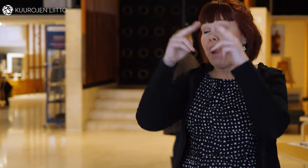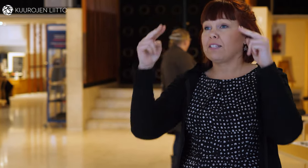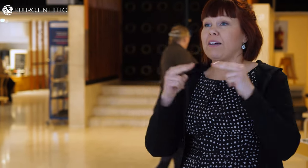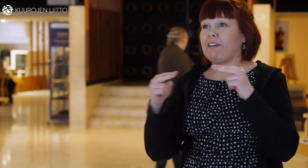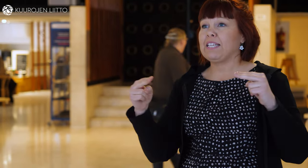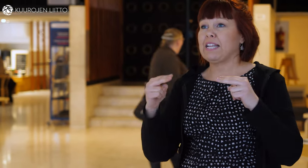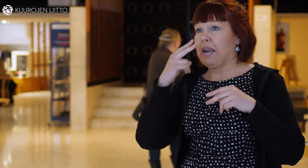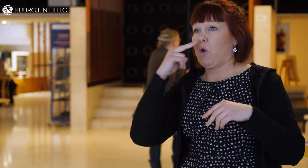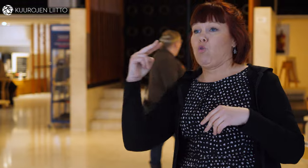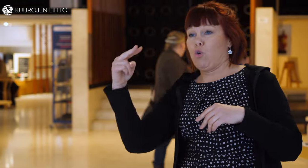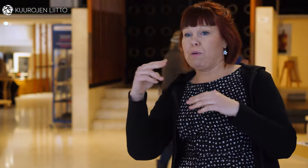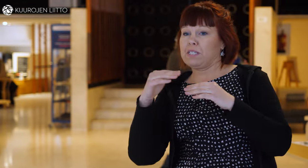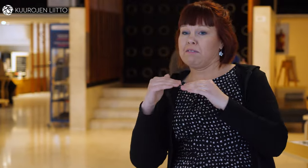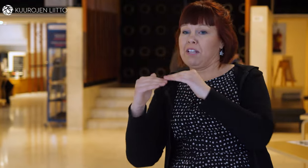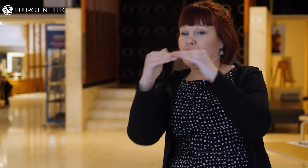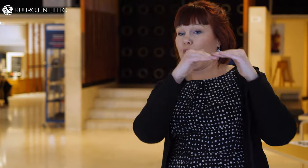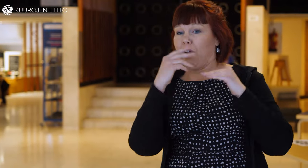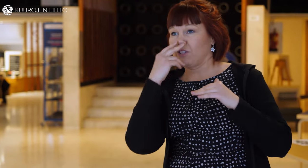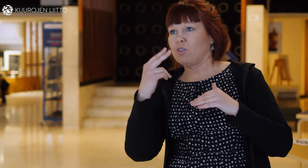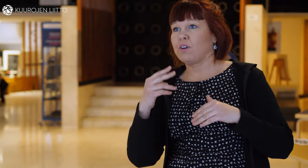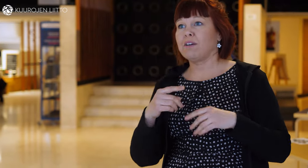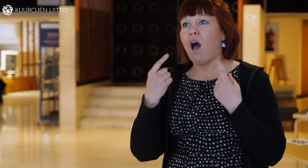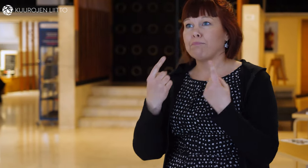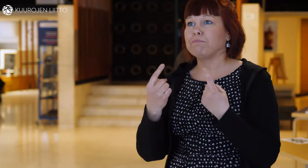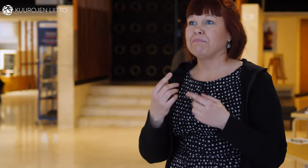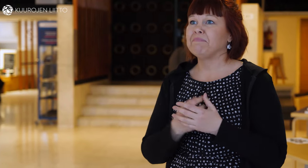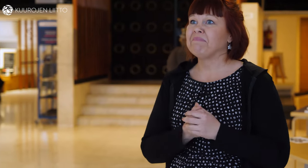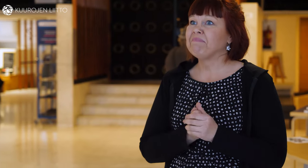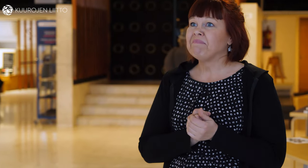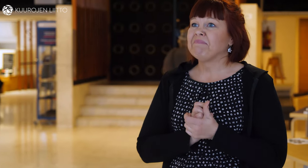kansainvälisestä näkökulmasta tarkasteltuna.